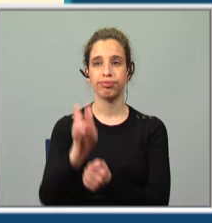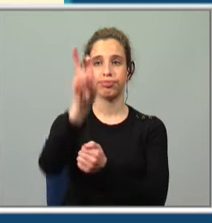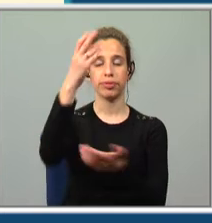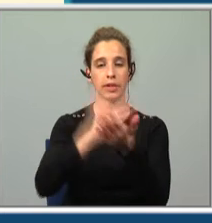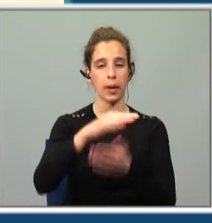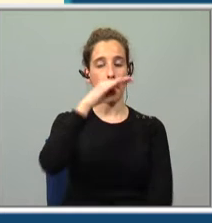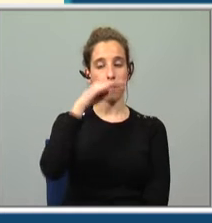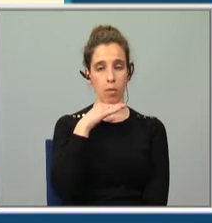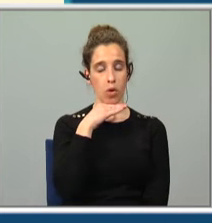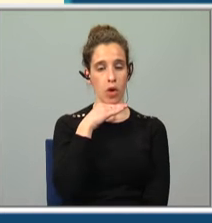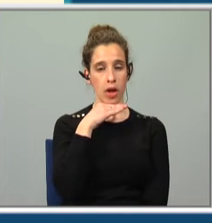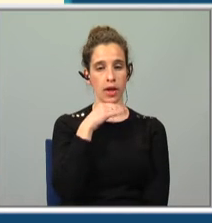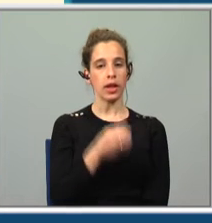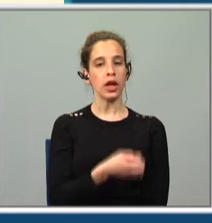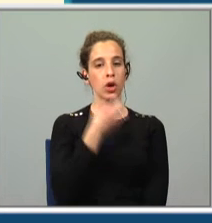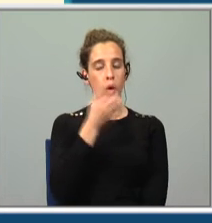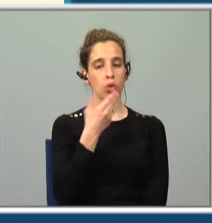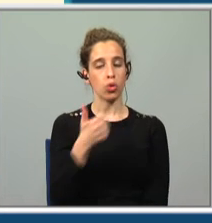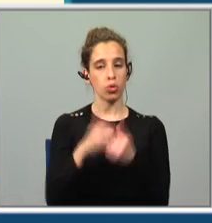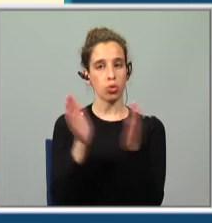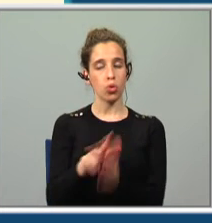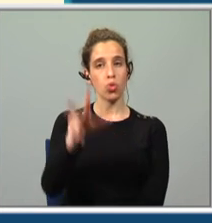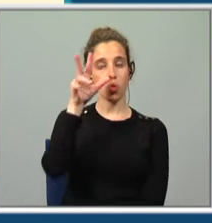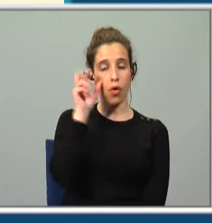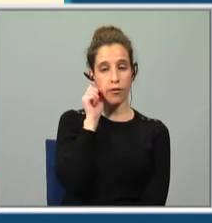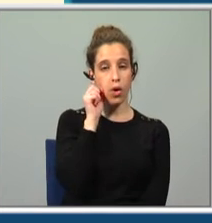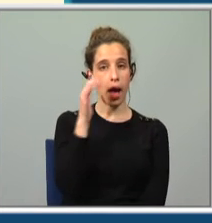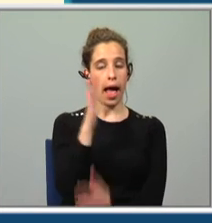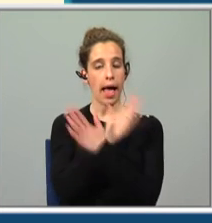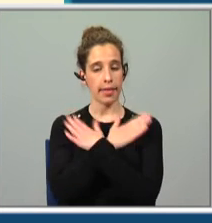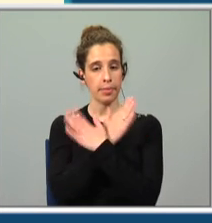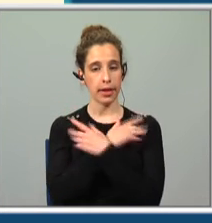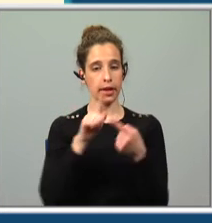quarto onde estava hospedado e contou o que eu viu as suas amigas a Joana pois 他住的房間並告訴我看到她的朋友喬安娜是因為